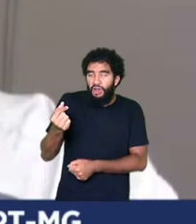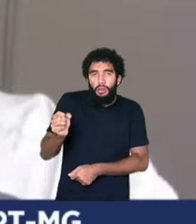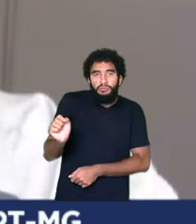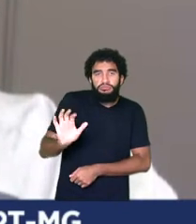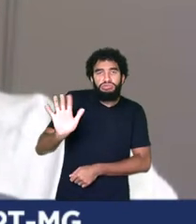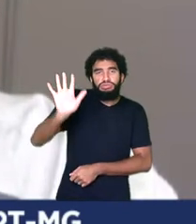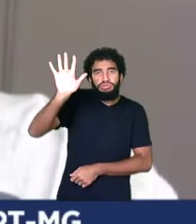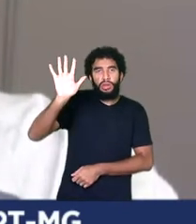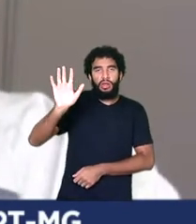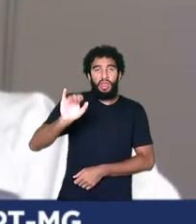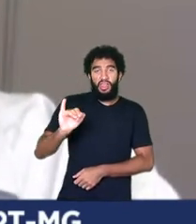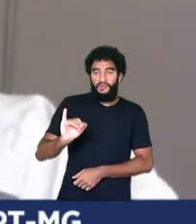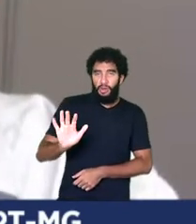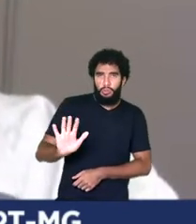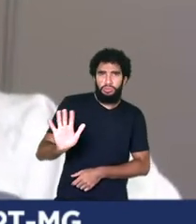GASOLINA IR ÀS ALTURAS E A INFLAÇÃO DISPARAR. ESSES